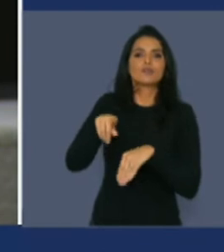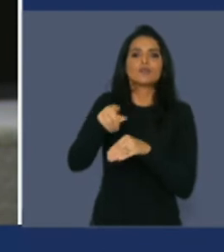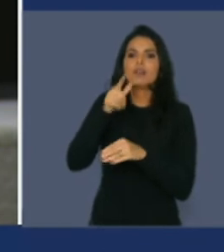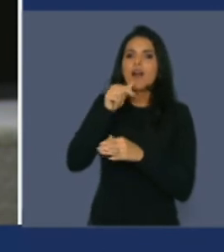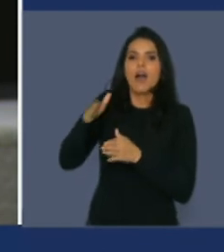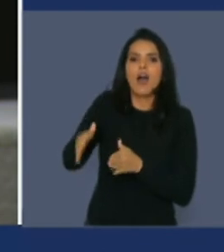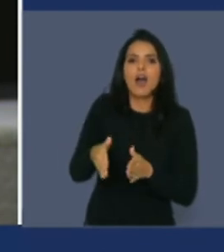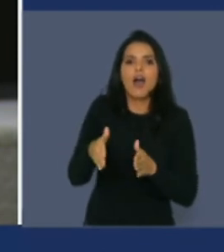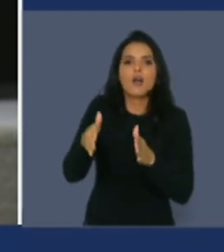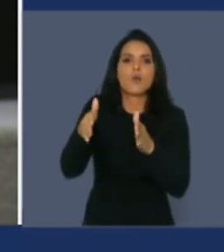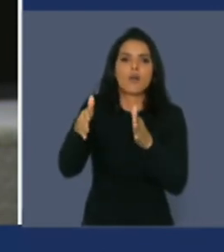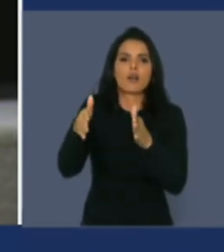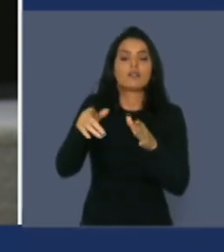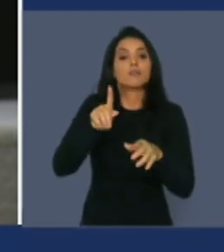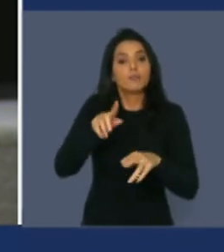ENERGIA ESTÁ SUBINDO POR ESTA CONTA, POR QUE OS ALIMENTOS